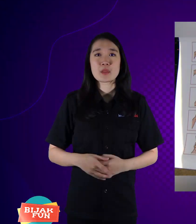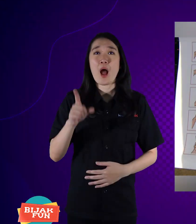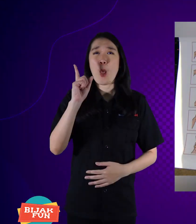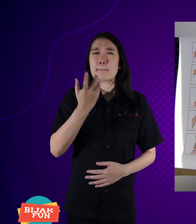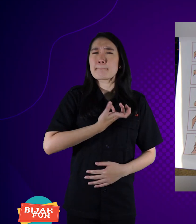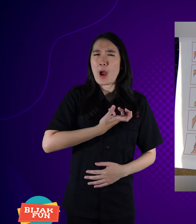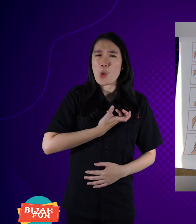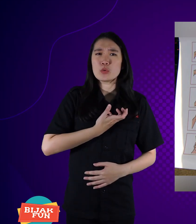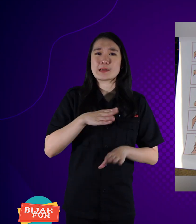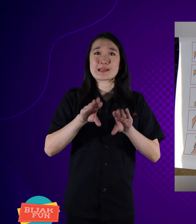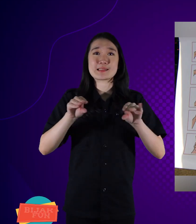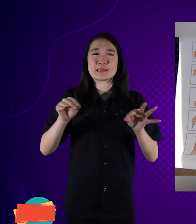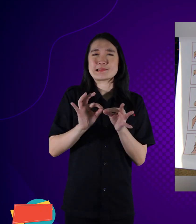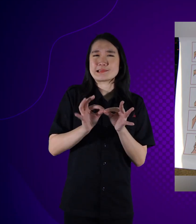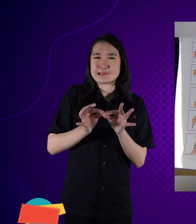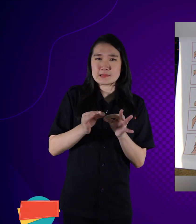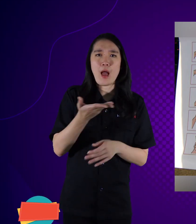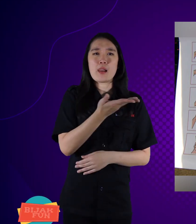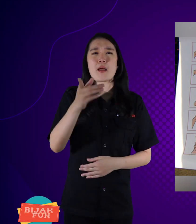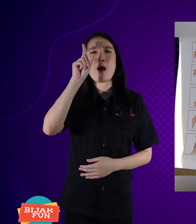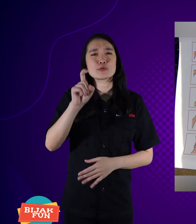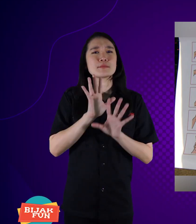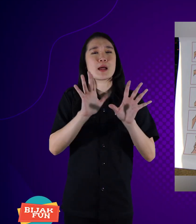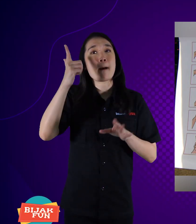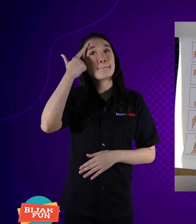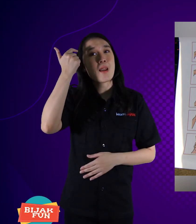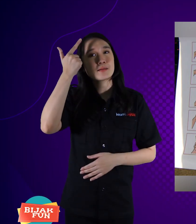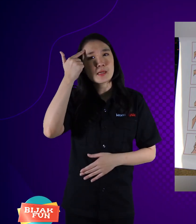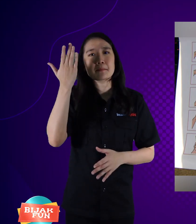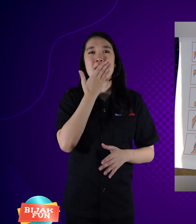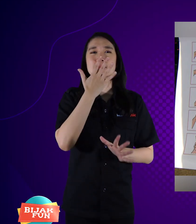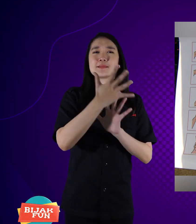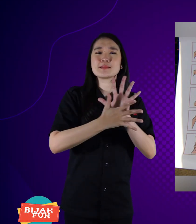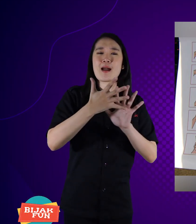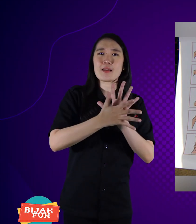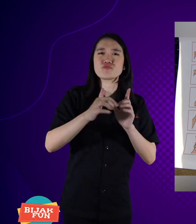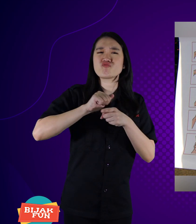Jika ingin bekerja sebagai JBI, kalian harus banyak belajar bahasa isyarat,